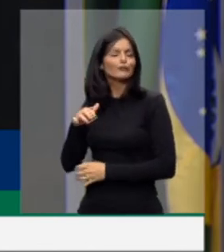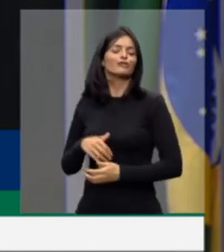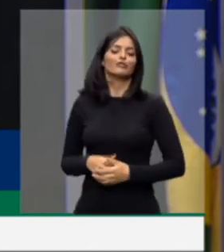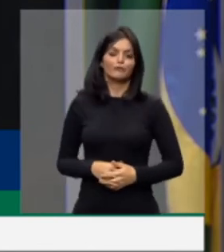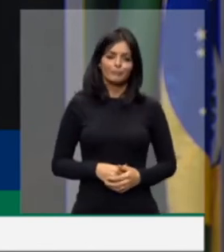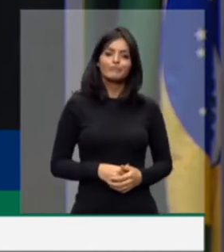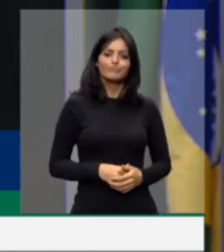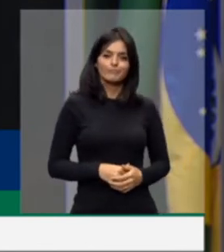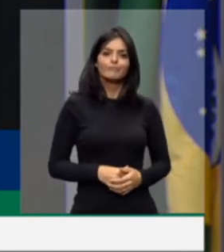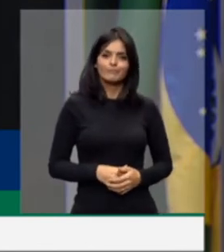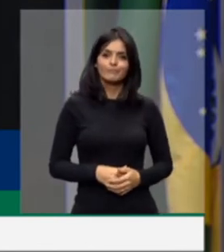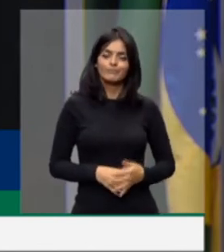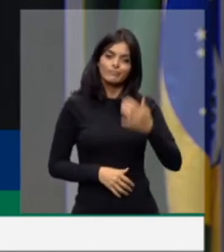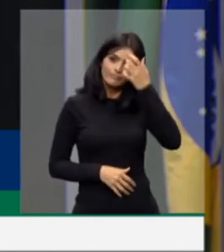[INTERMITÊNCIA DE AUDIO] -- [DEPUTADO]: DINAMISMO